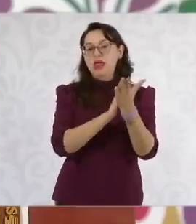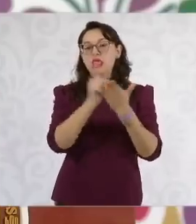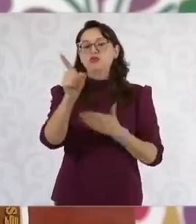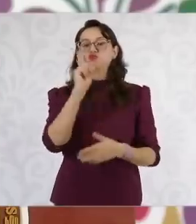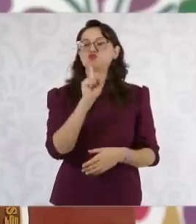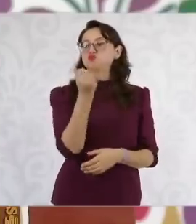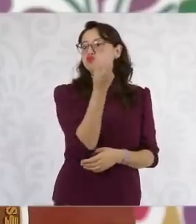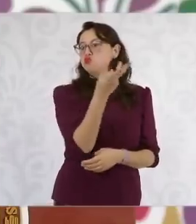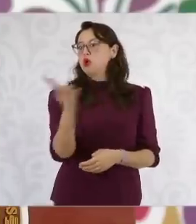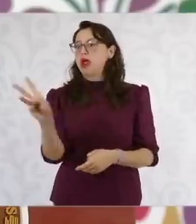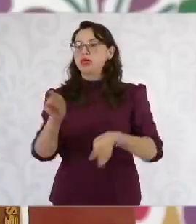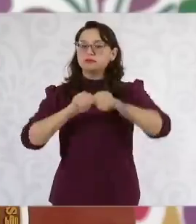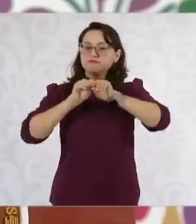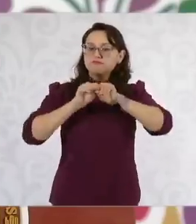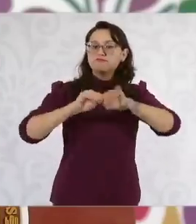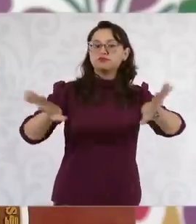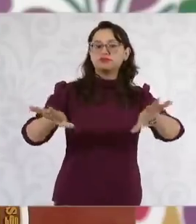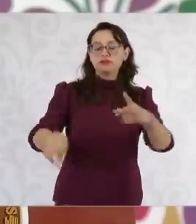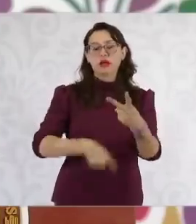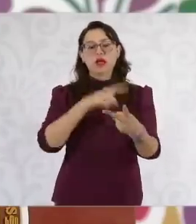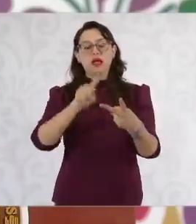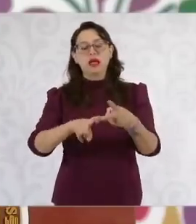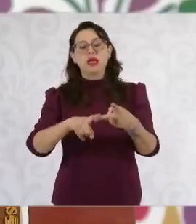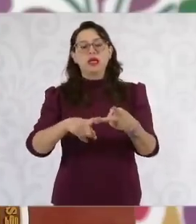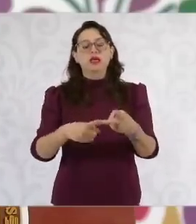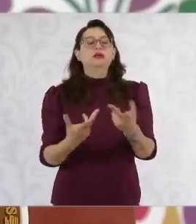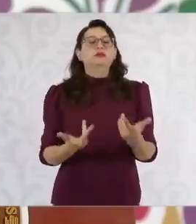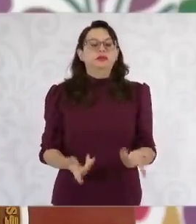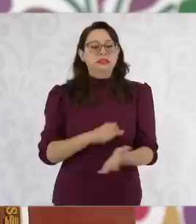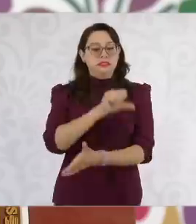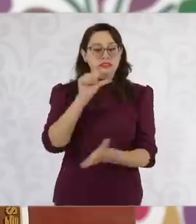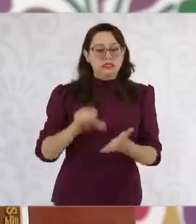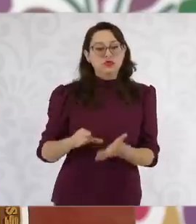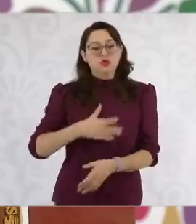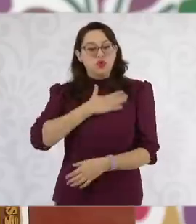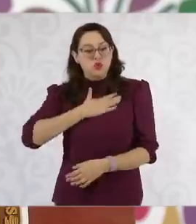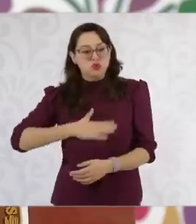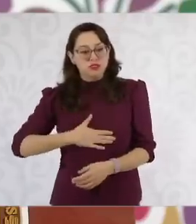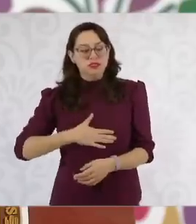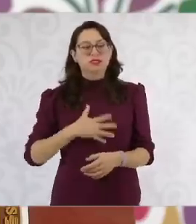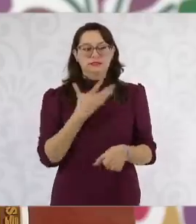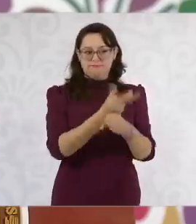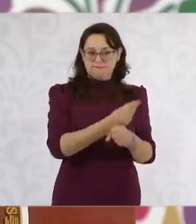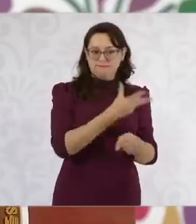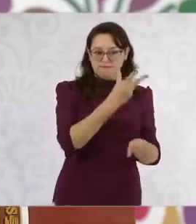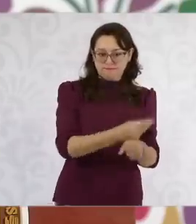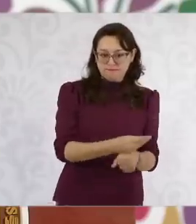fortaleciendo los centros de justicia y otros espacios de atención se va a constituir una red